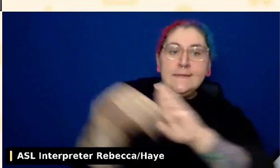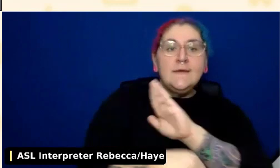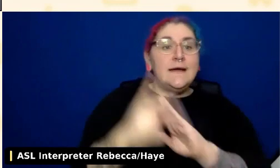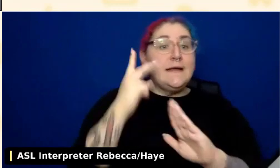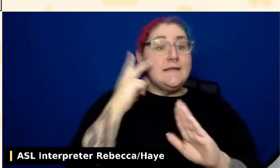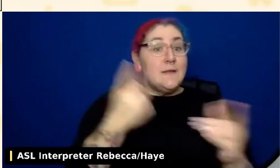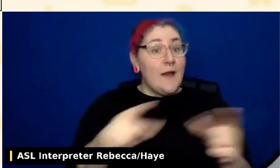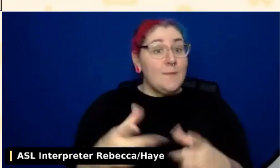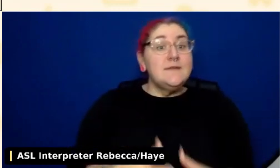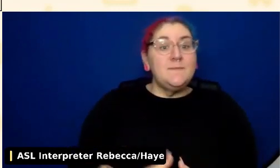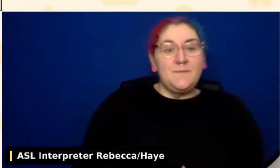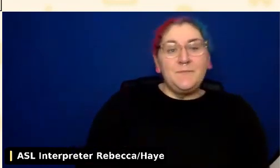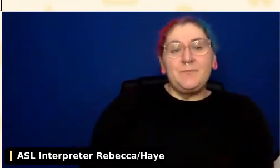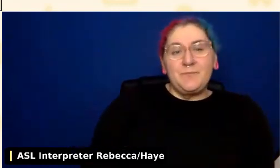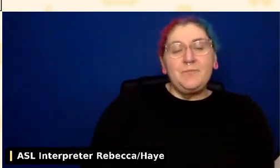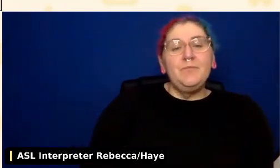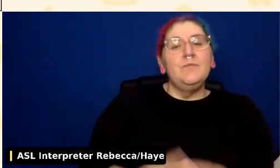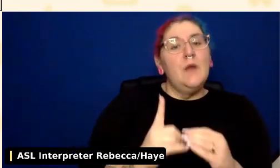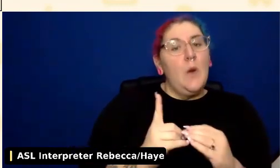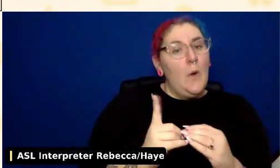Una pregunta más de la misma persona: